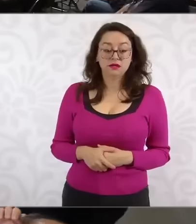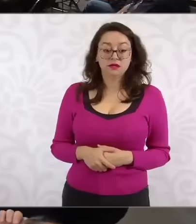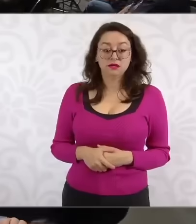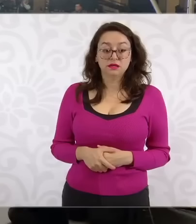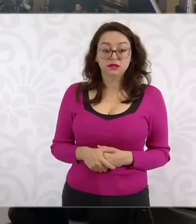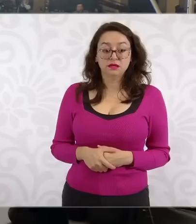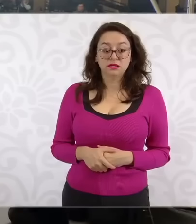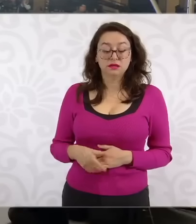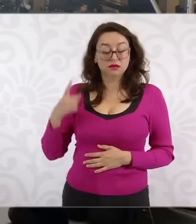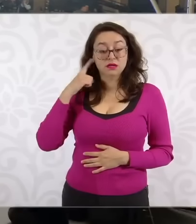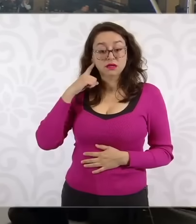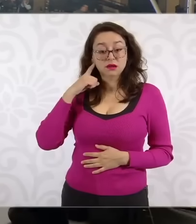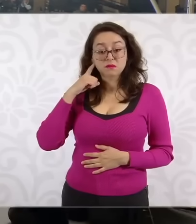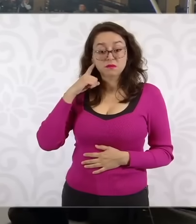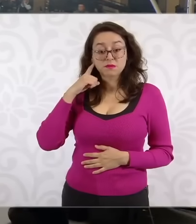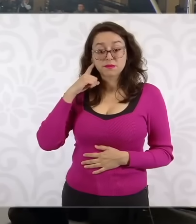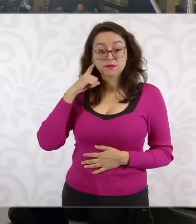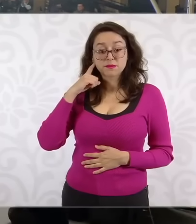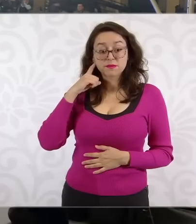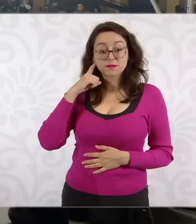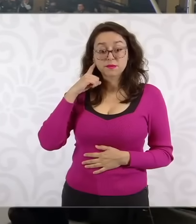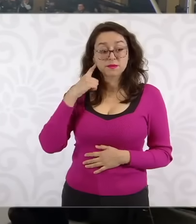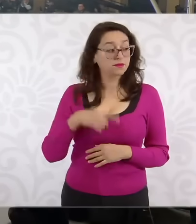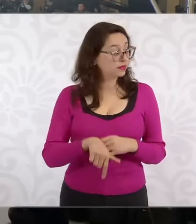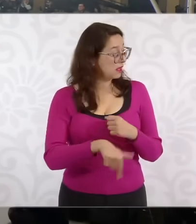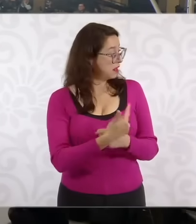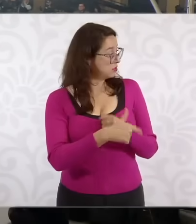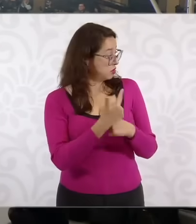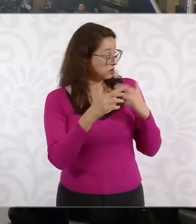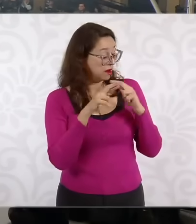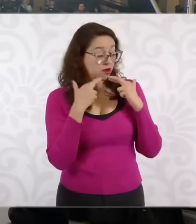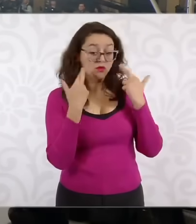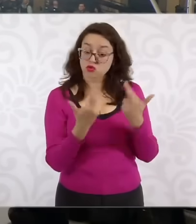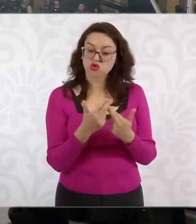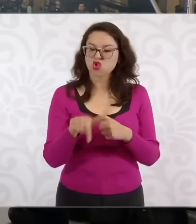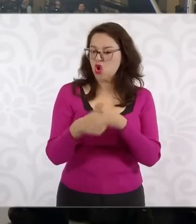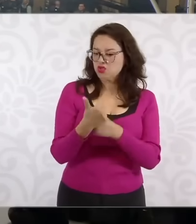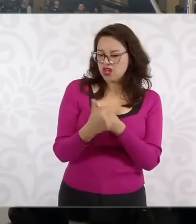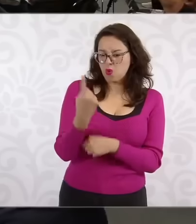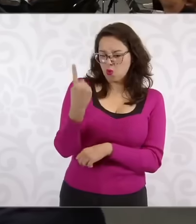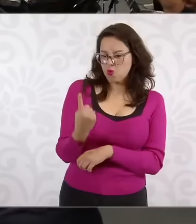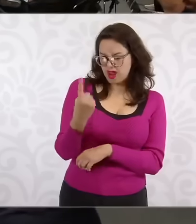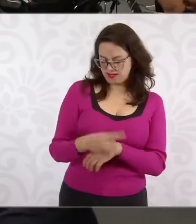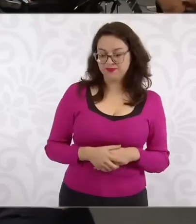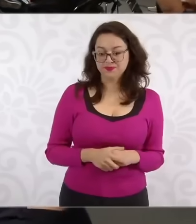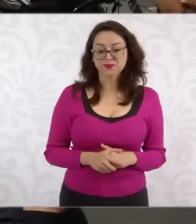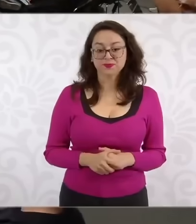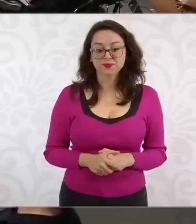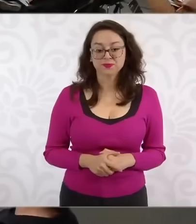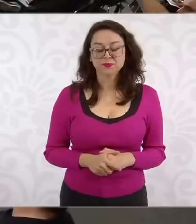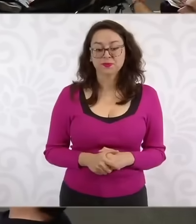No, presencial como a las 12, ¿no? 12:30, una por ahí. A las 10:30.